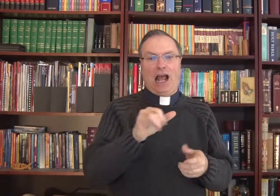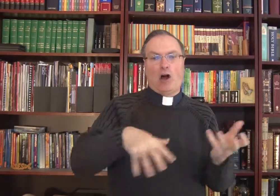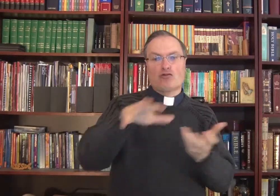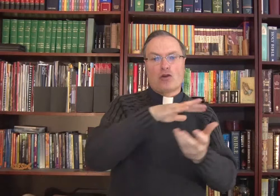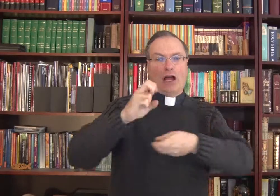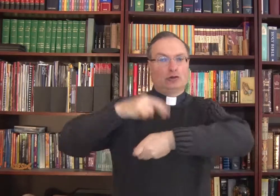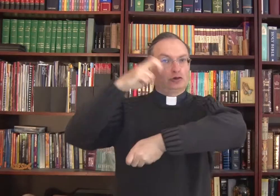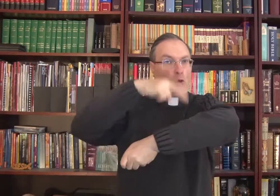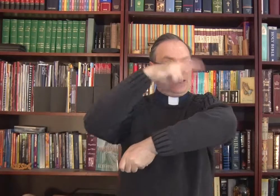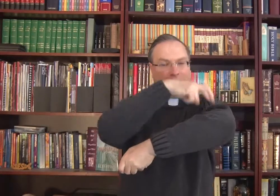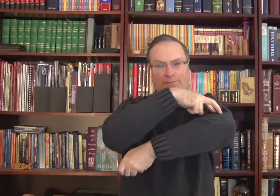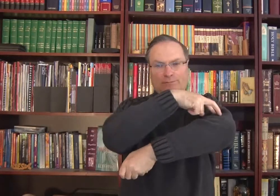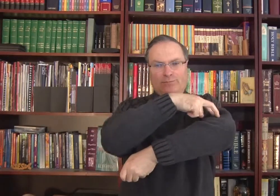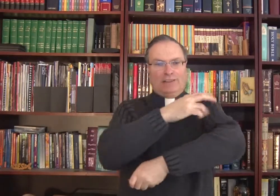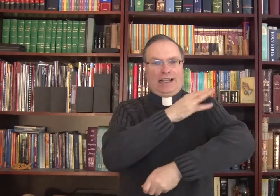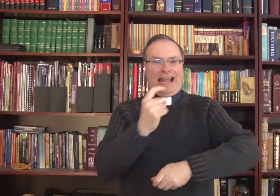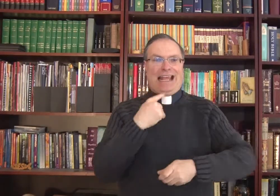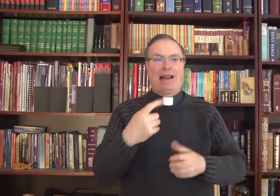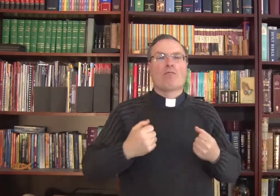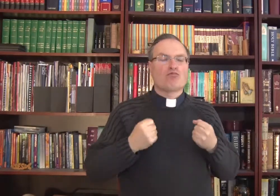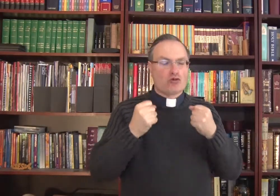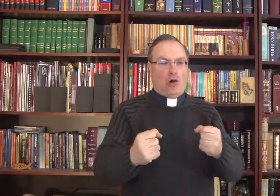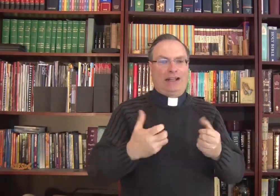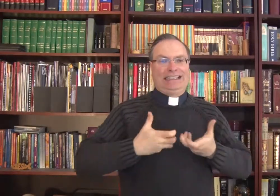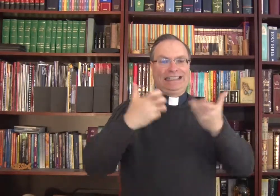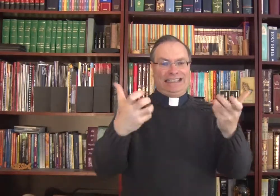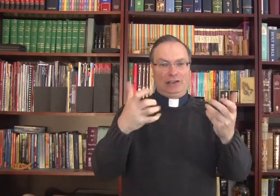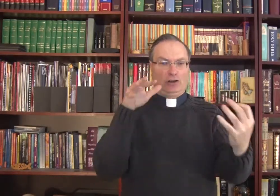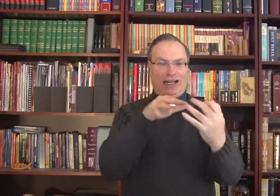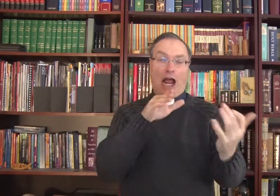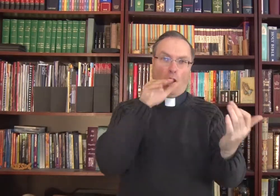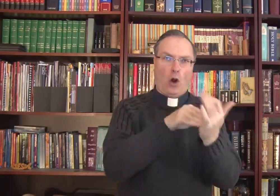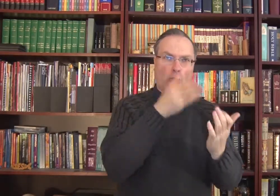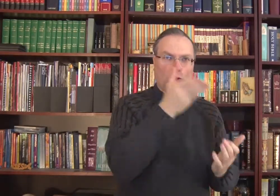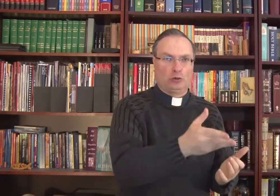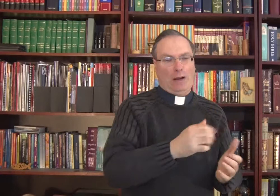à un nuage de sauterelles, et ils pousseront des cris de guerre contre toi.»